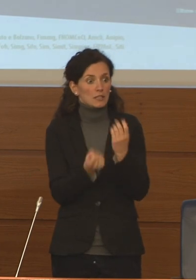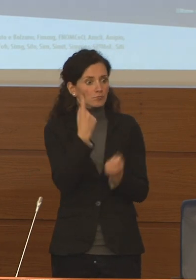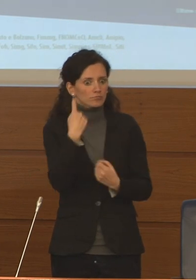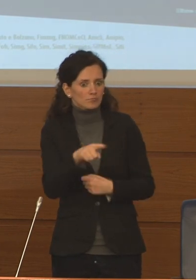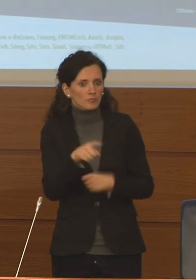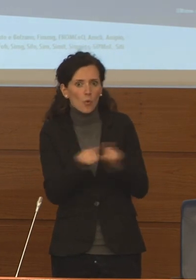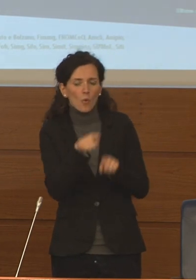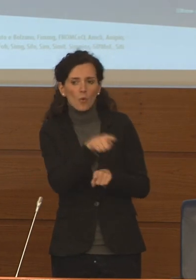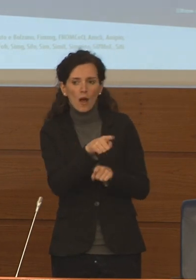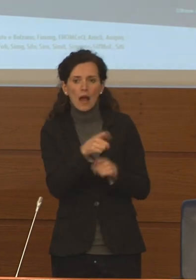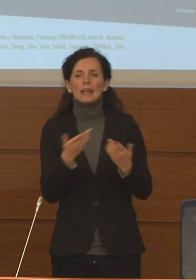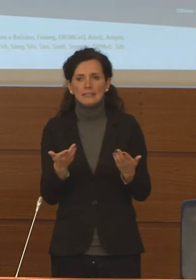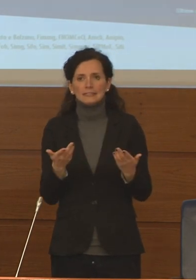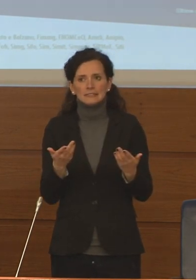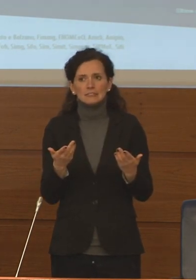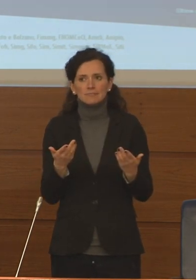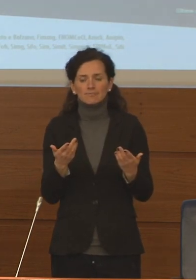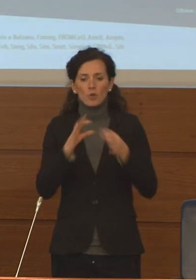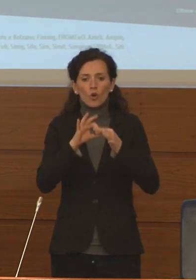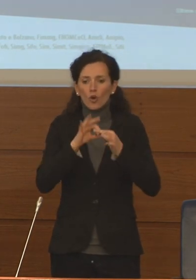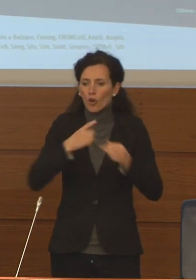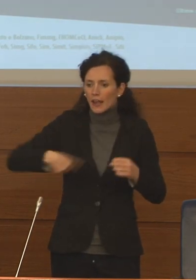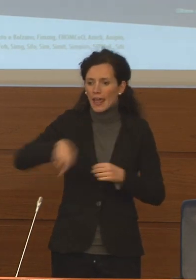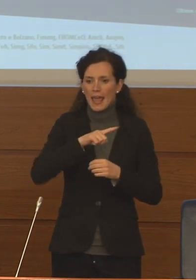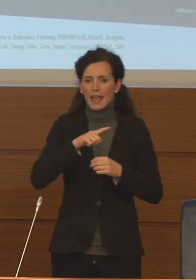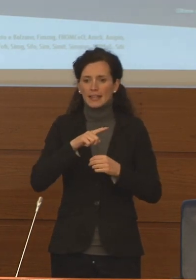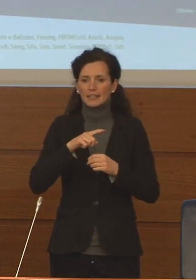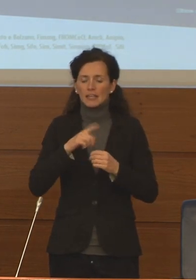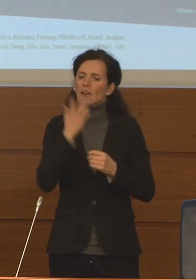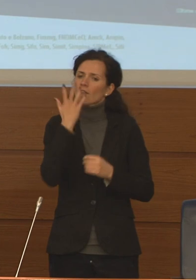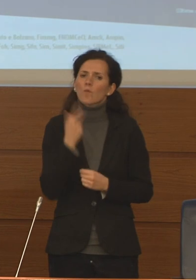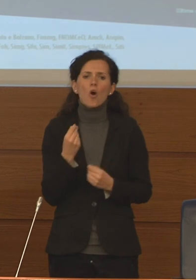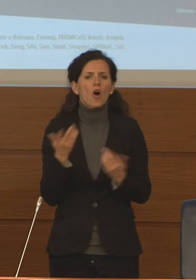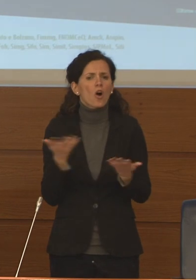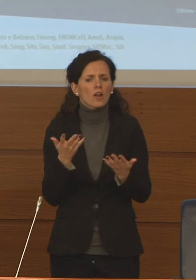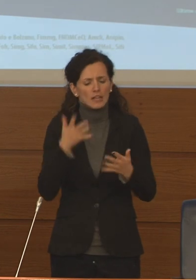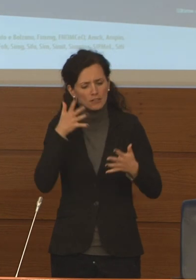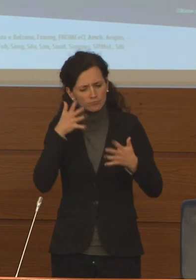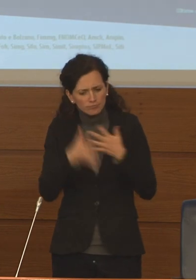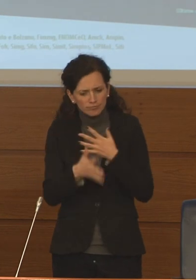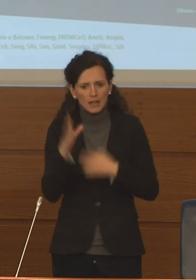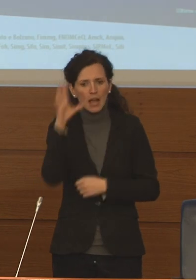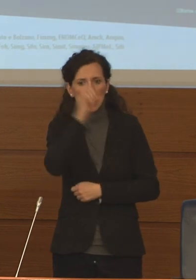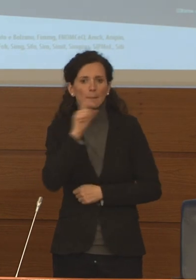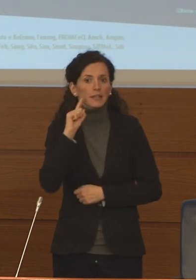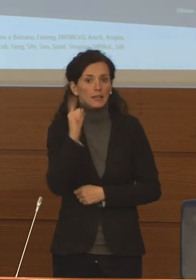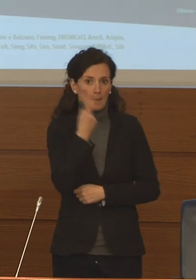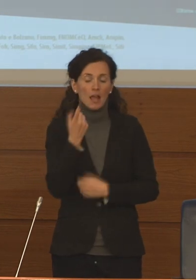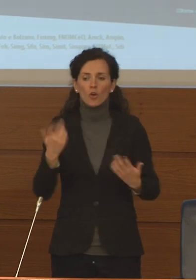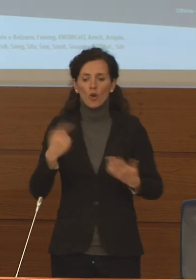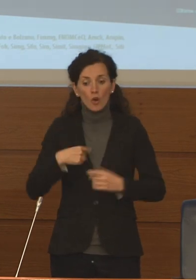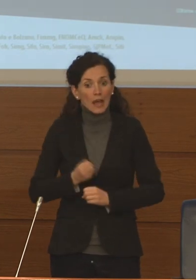i colleghi e tutti noi tendiamo ad approfondire esattamente le cause e a capire che cosa è avvenuto. Quindi io prima di esprimermi